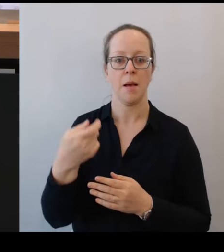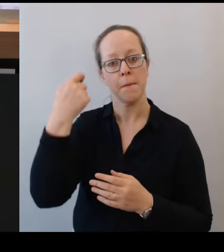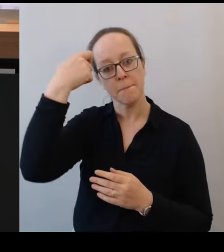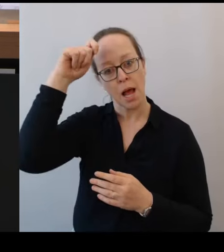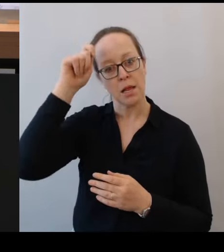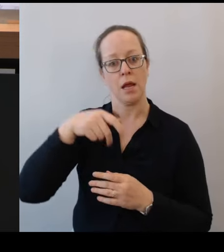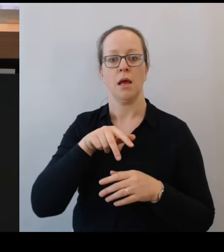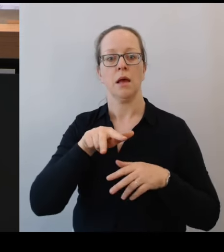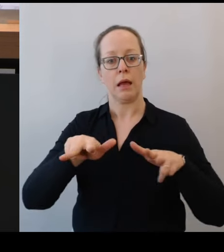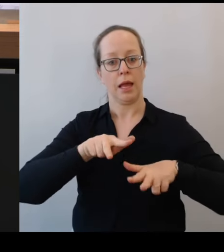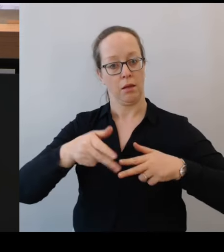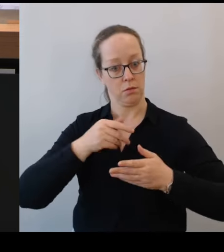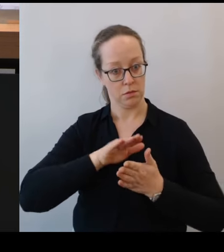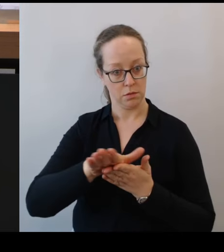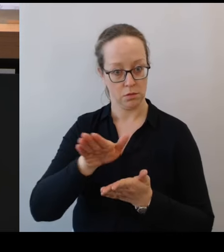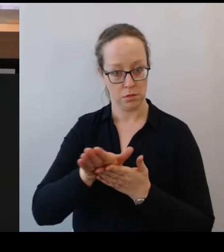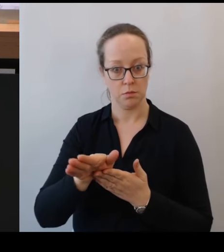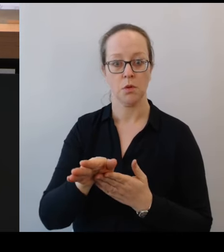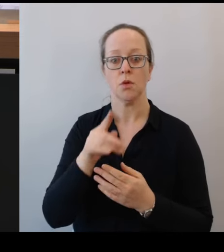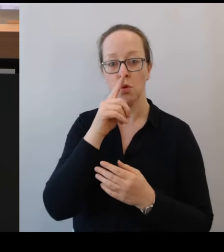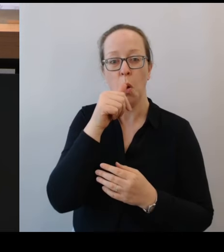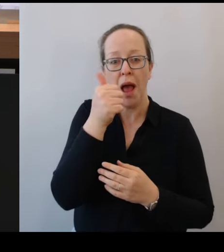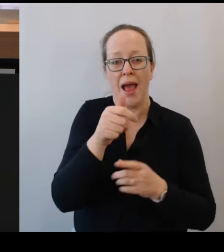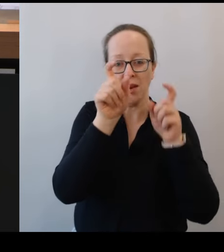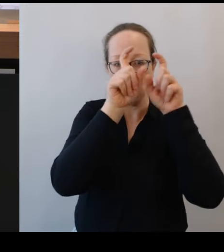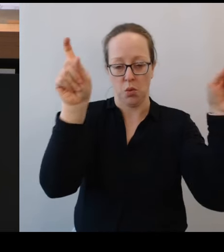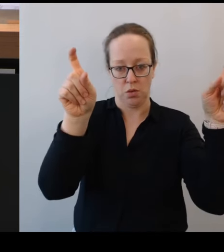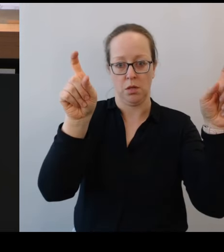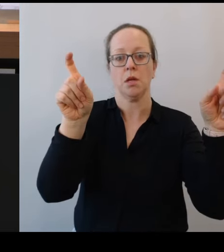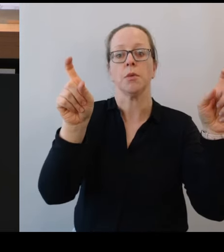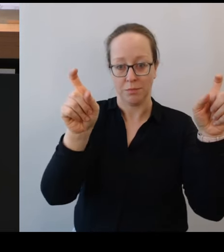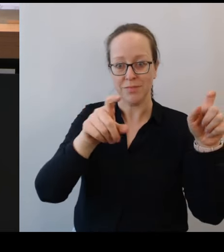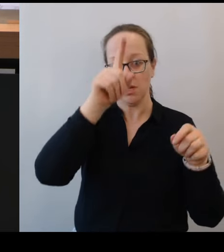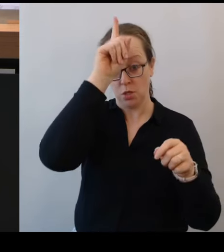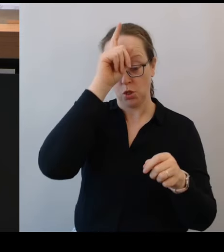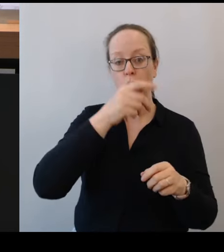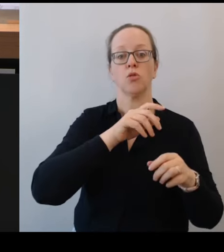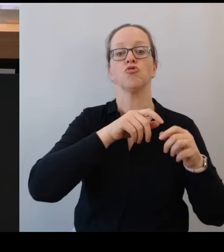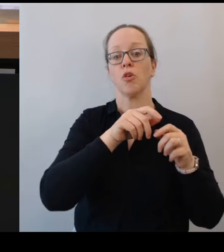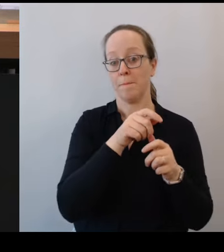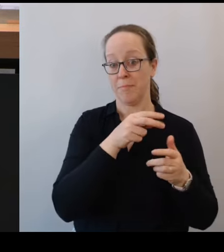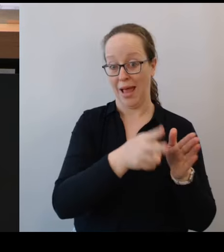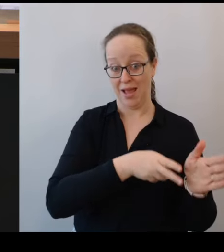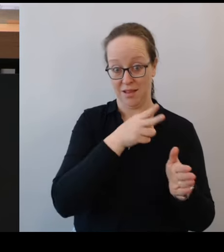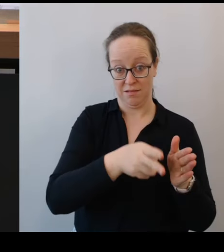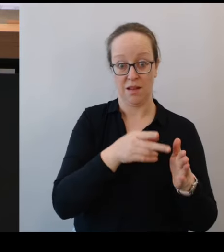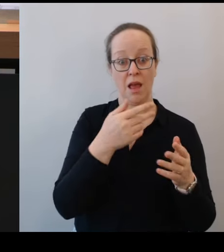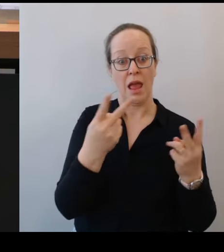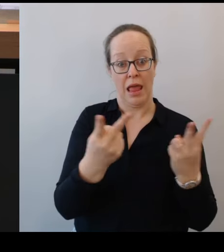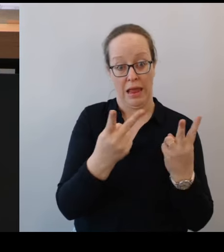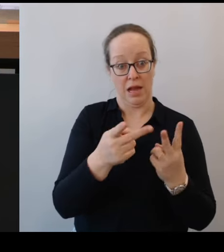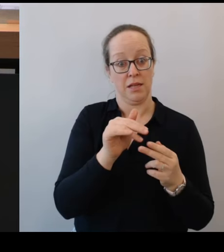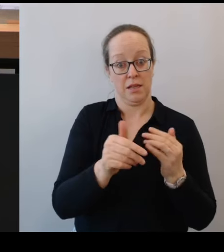Zum Vergleich Zalando hat 10 Milliarden Umsatz, Axel Springer knapp 4 Milliarden, Vivantes 1,5 Milliarden €.